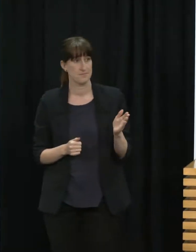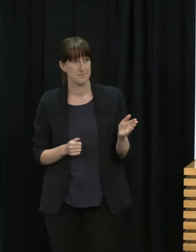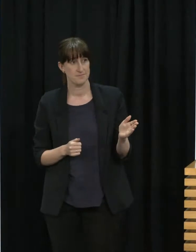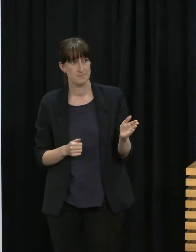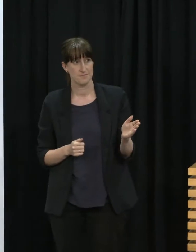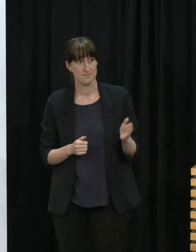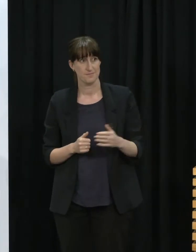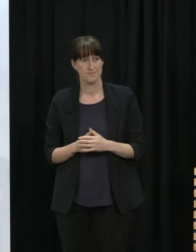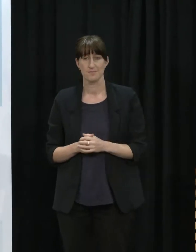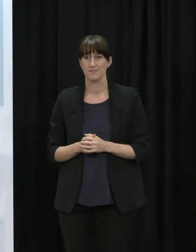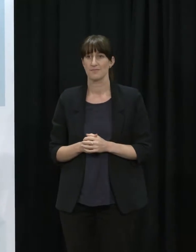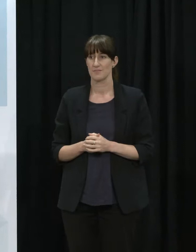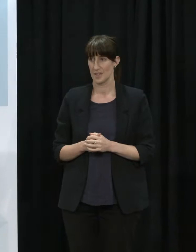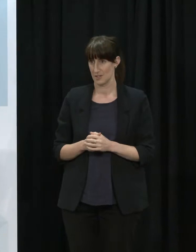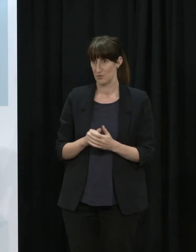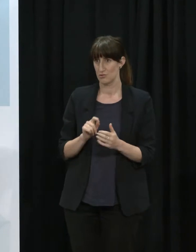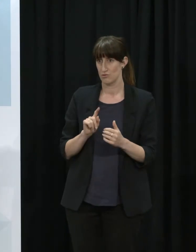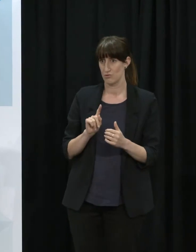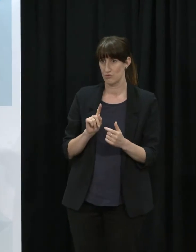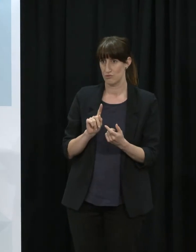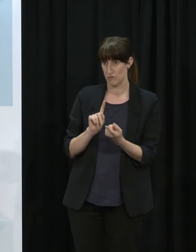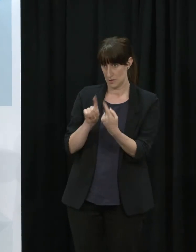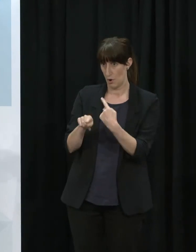pea ka tukuna atu e au ki taku tohunga ki te korero mo tera mo